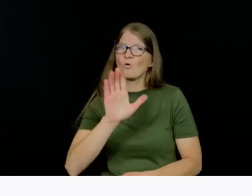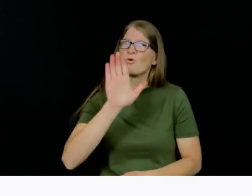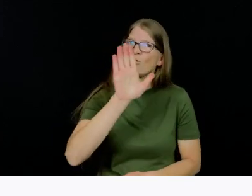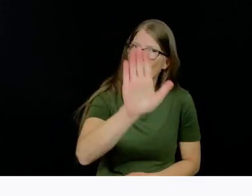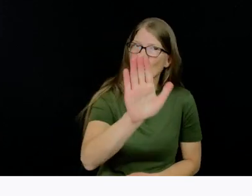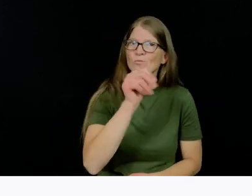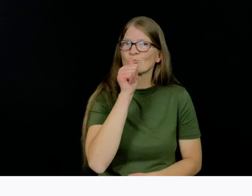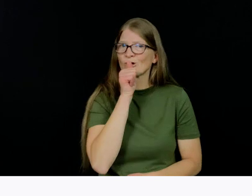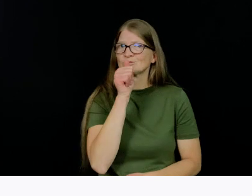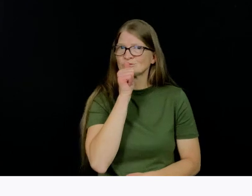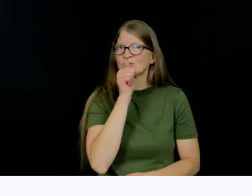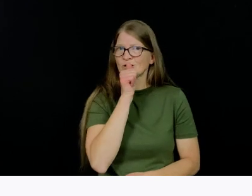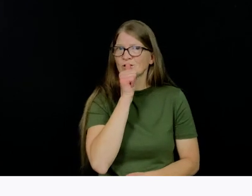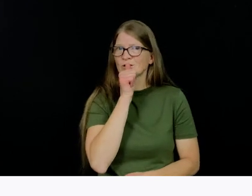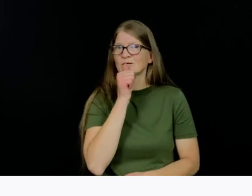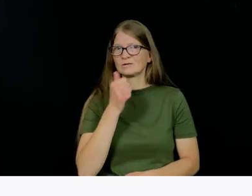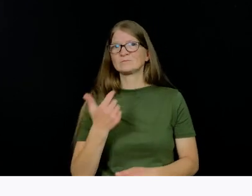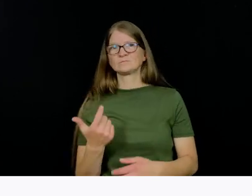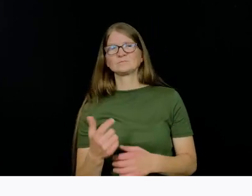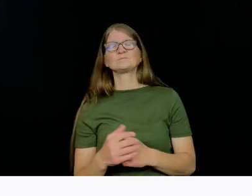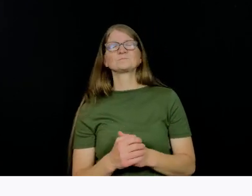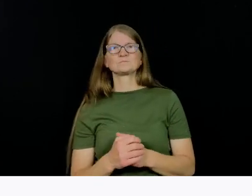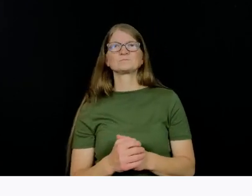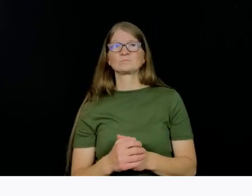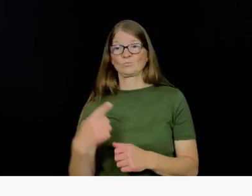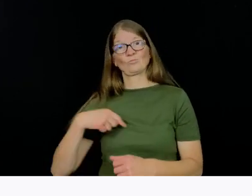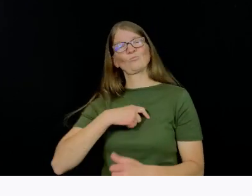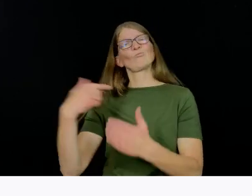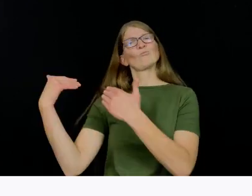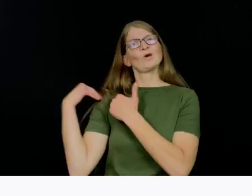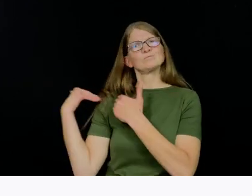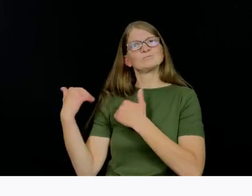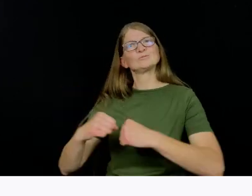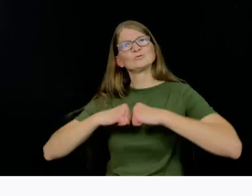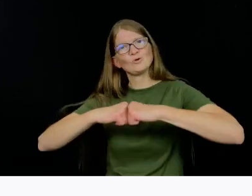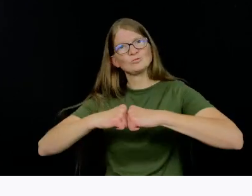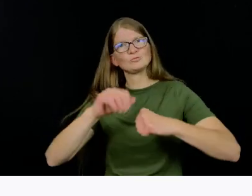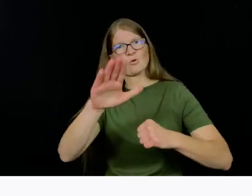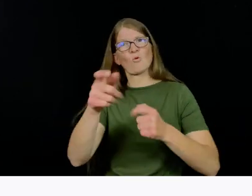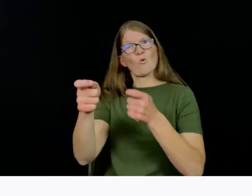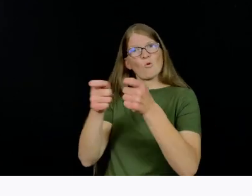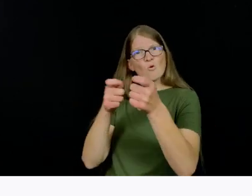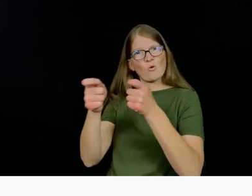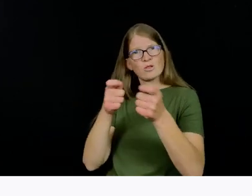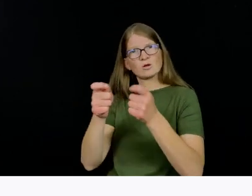تزويد مستخدمينا بضوابط سهلة الاستخدام حتى يتمكّنوا من اختيار الإعدادات المناسبة لهم